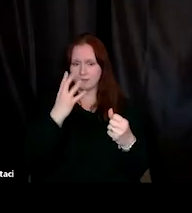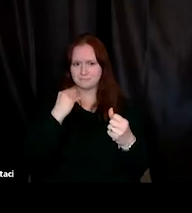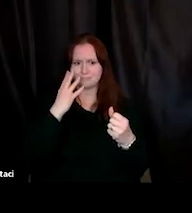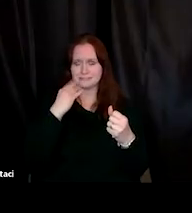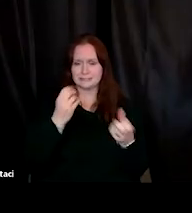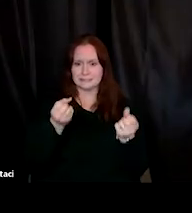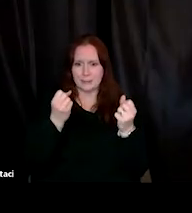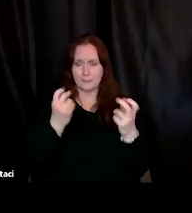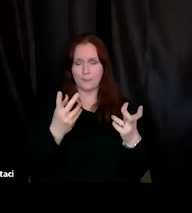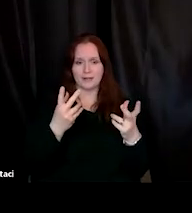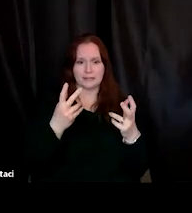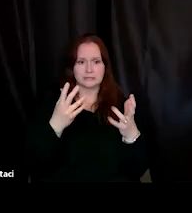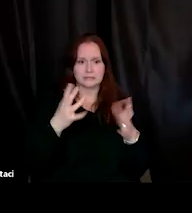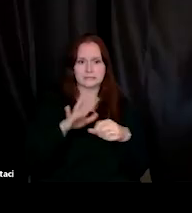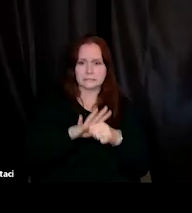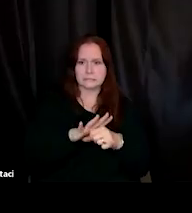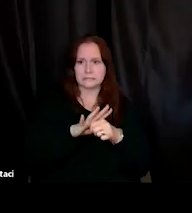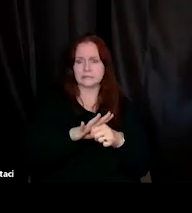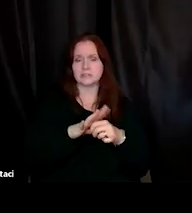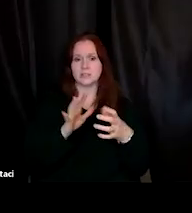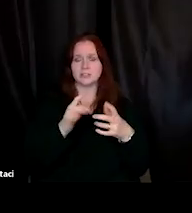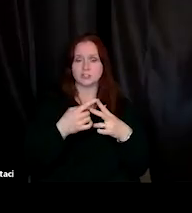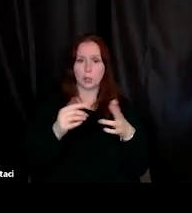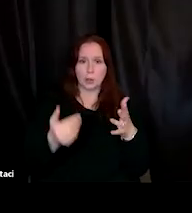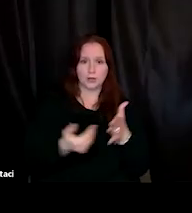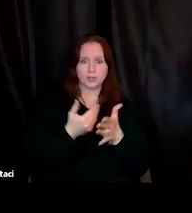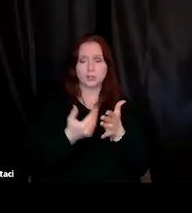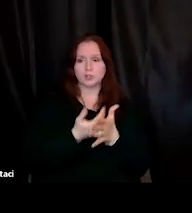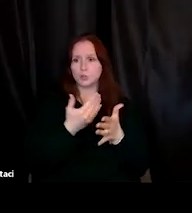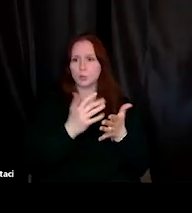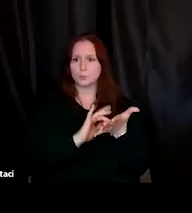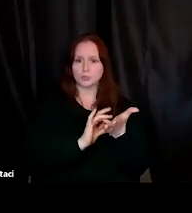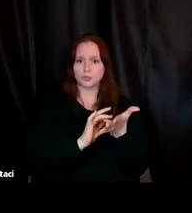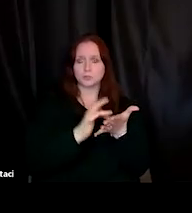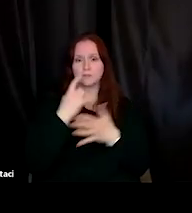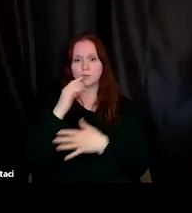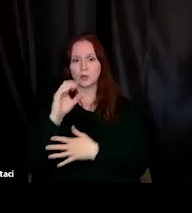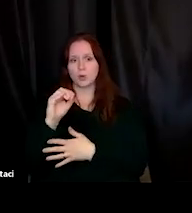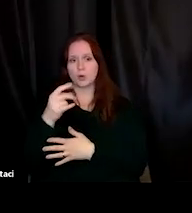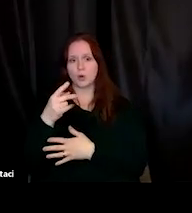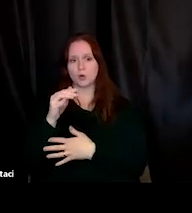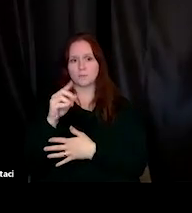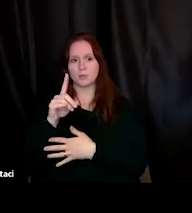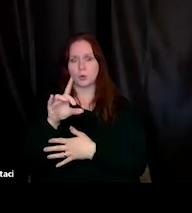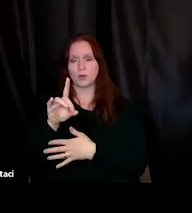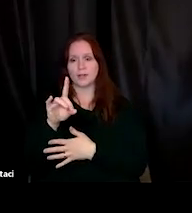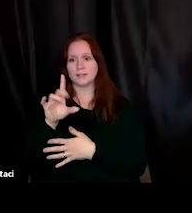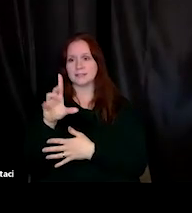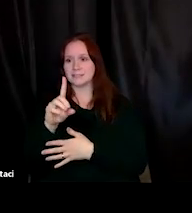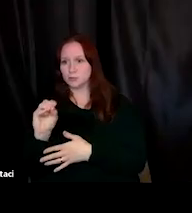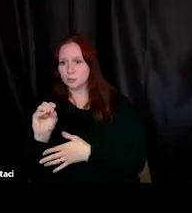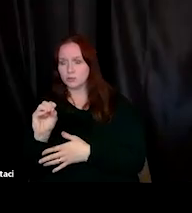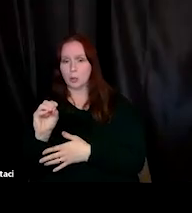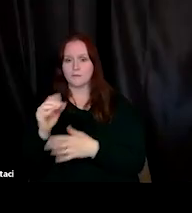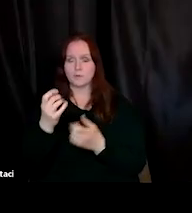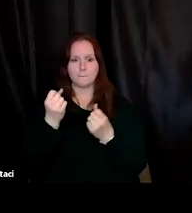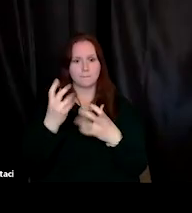Estoy bastante segura de que Pam y Kristin estarán más que felices de ayudarme a ayudarles a establecer cualquier relación